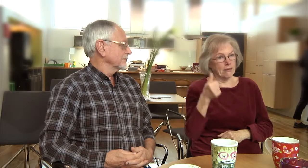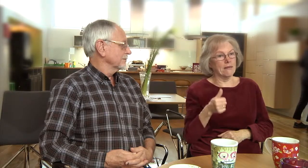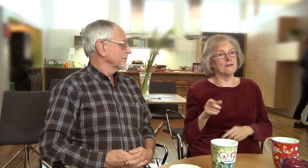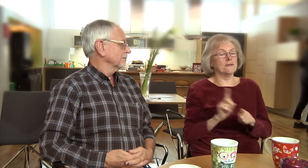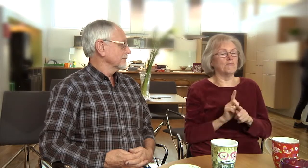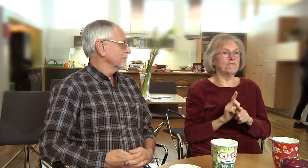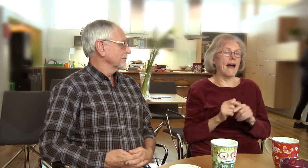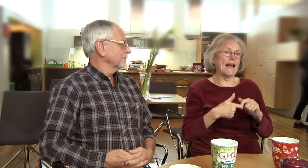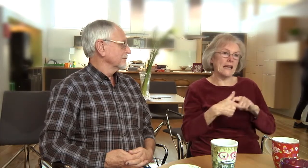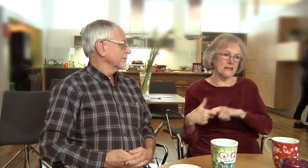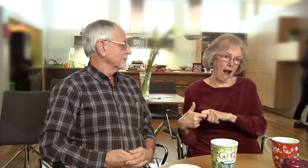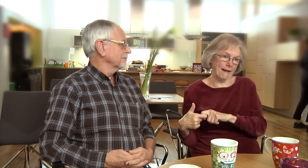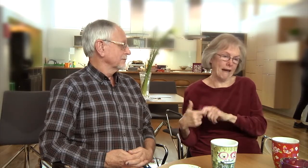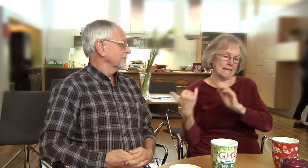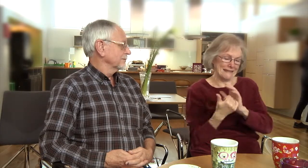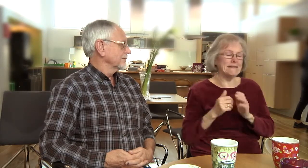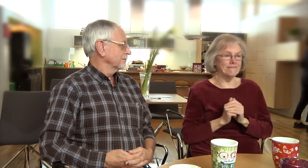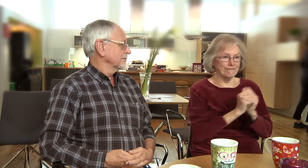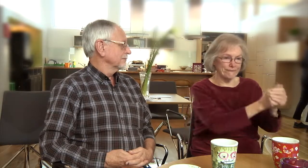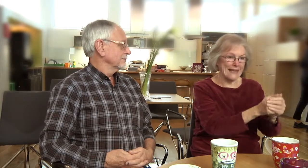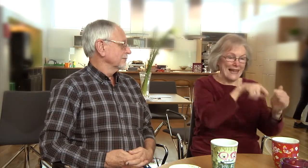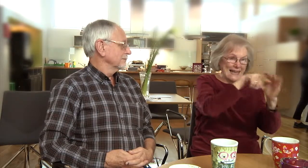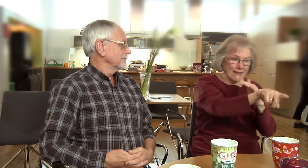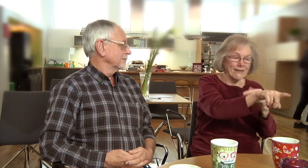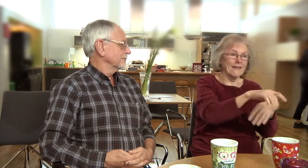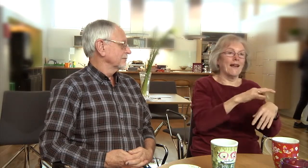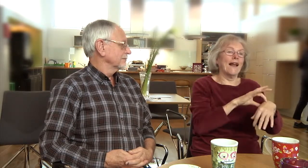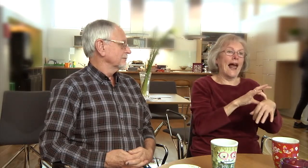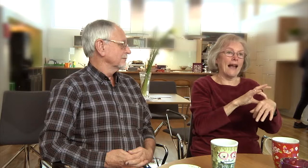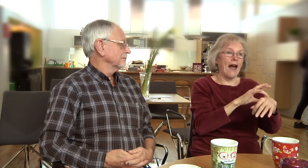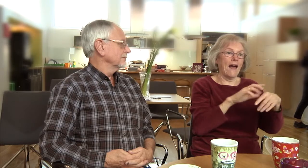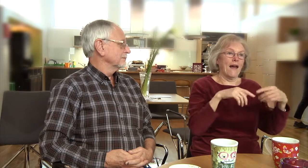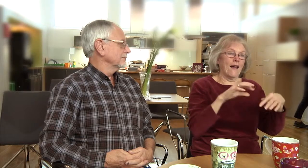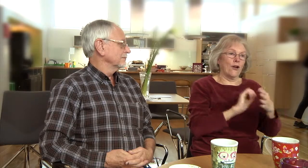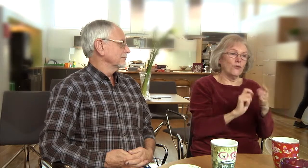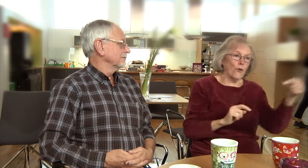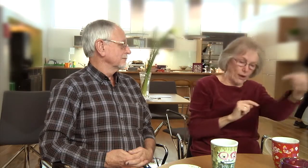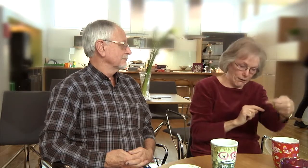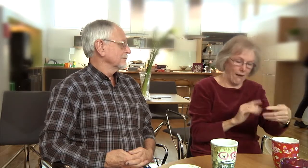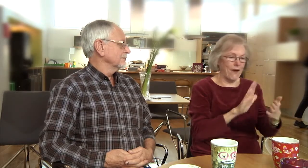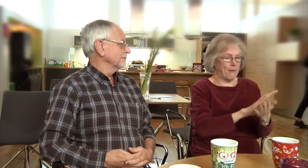Han fulgte meg til Bergen som ledsager, fulgte meg inn til legen - og var med meg hele tiden.